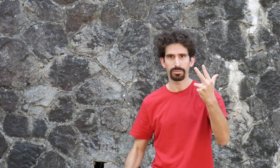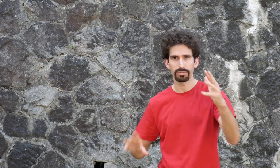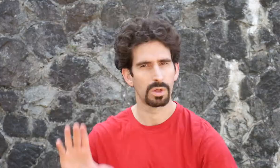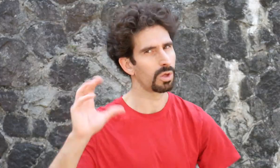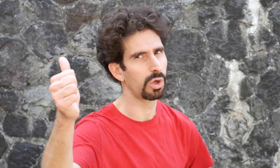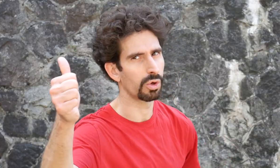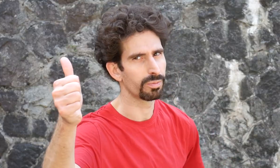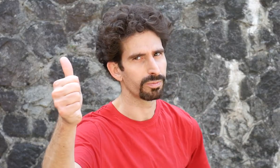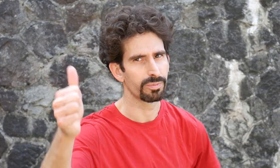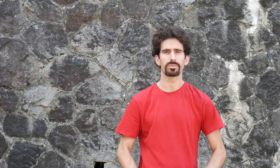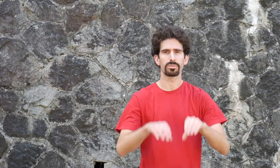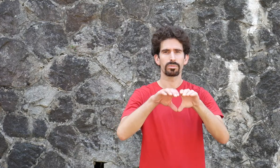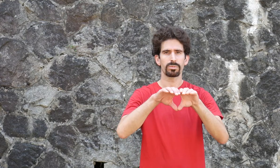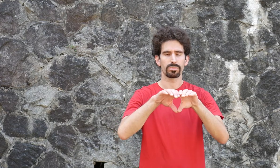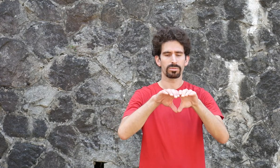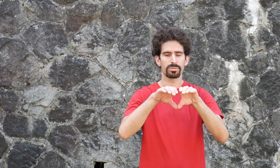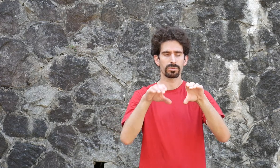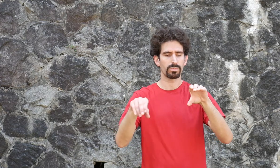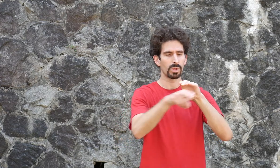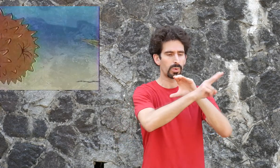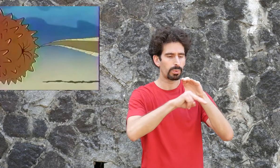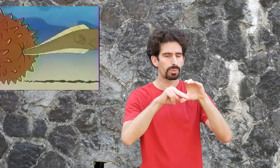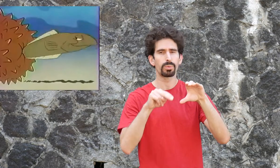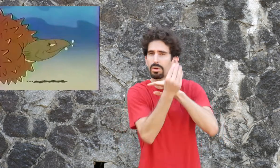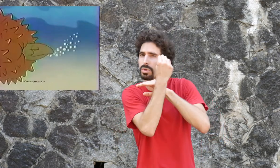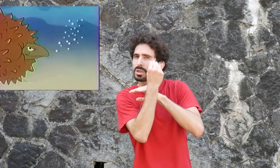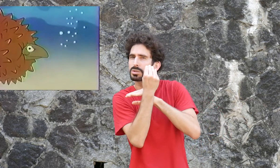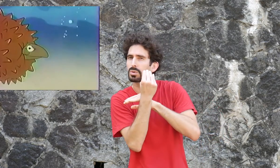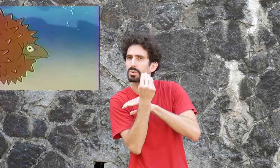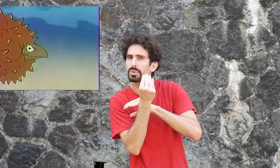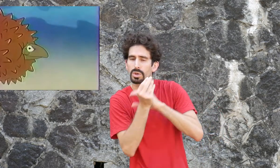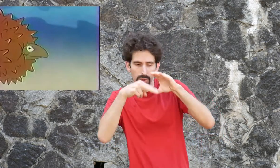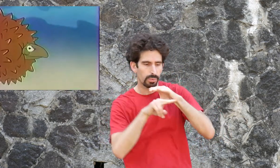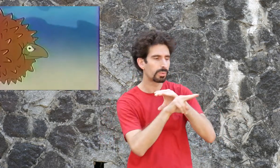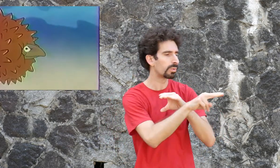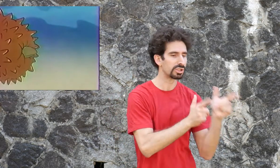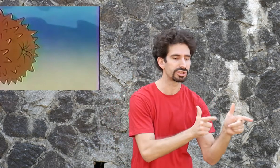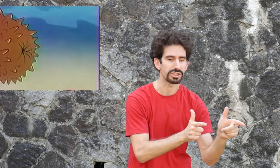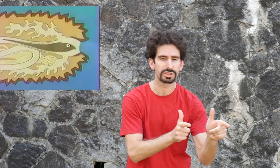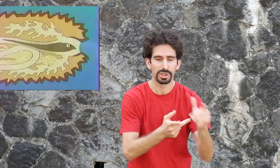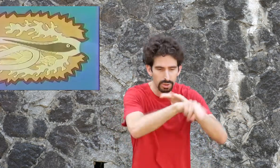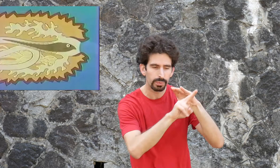Un : le carapidae rentre dans l'holothurie pour se protéger et ressort pour chasser.